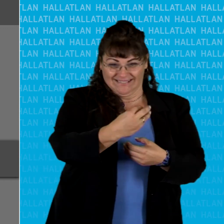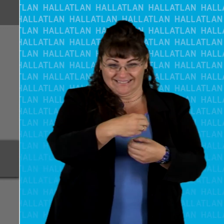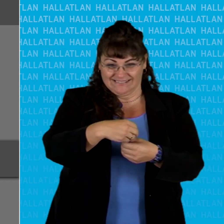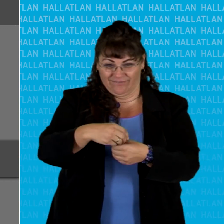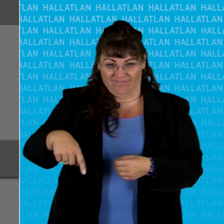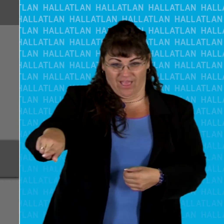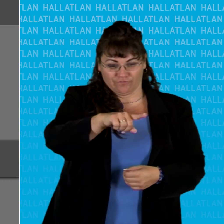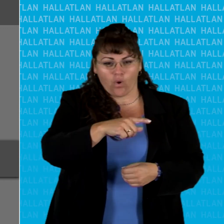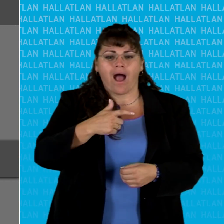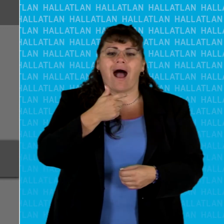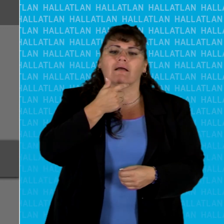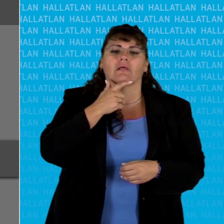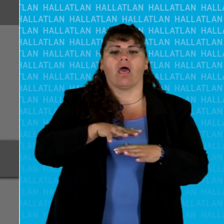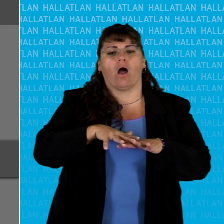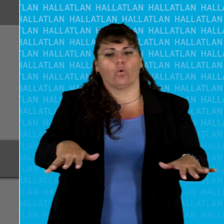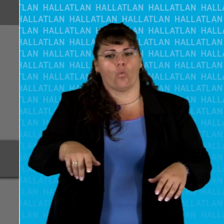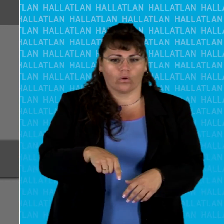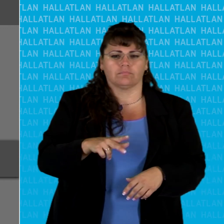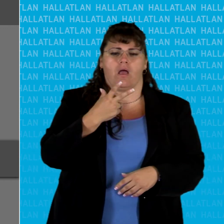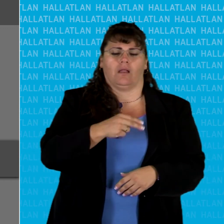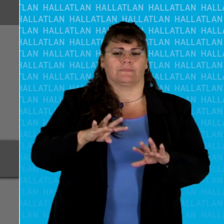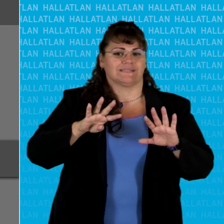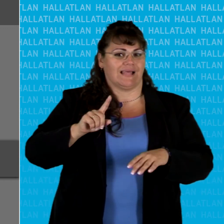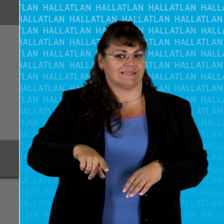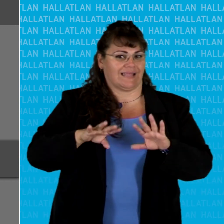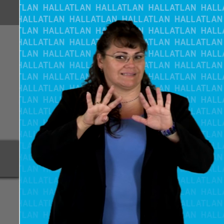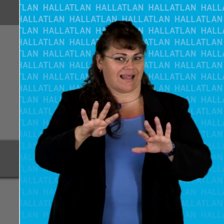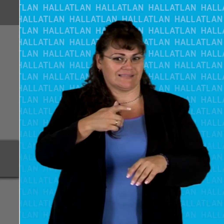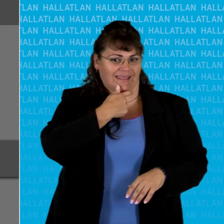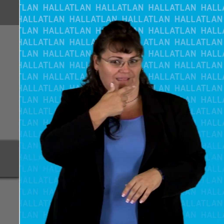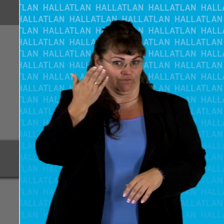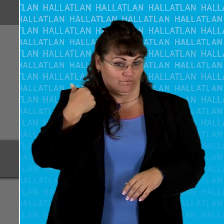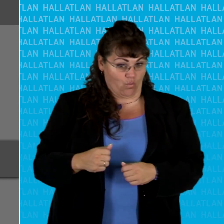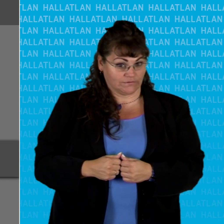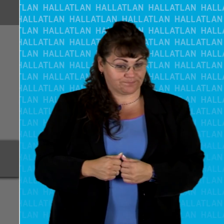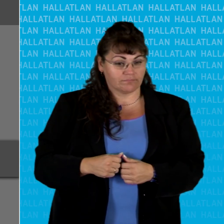A résztvevők átlagéletkora 39,9 év volt.